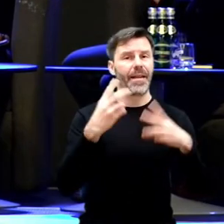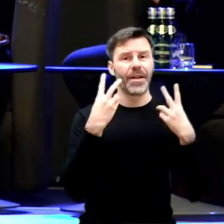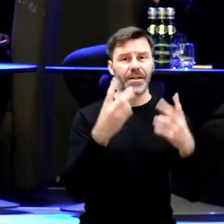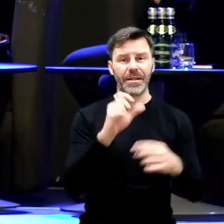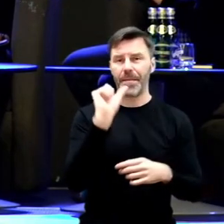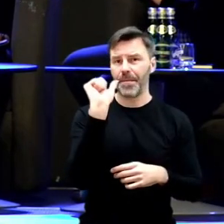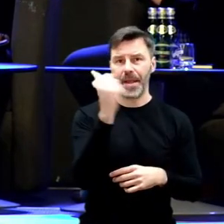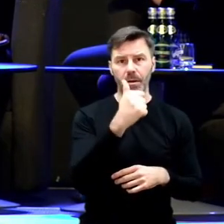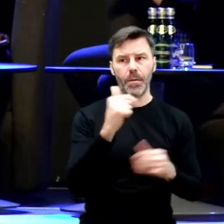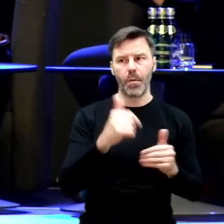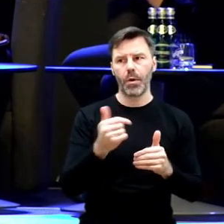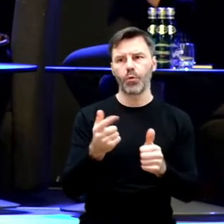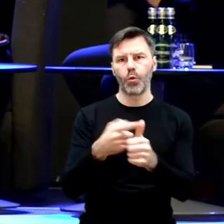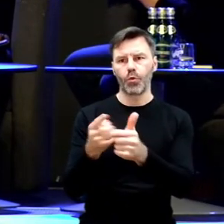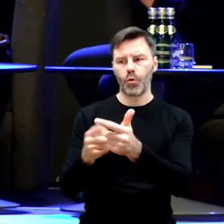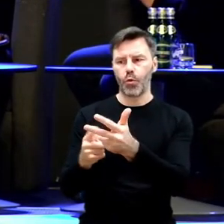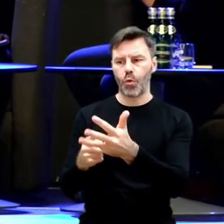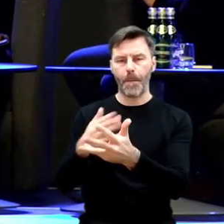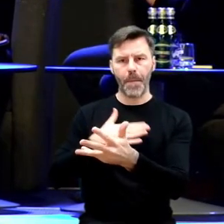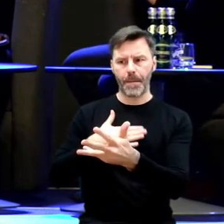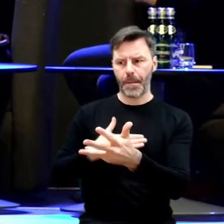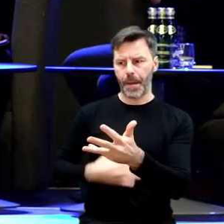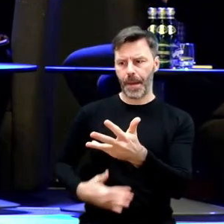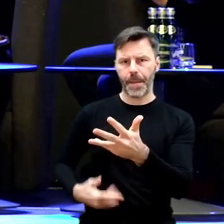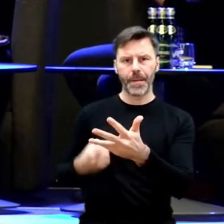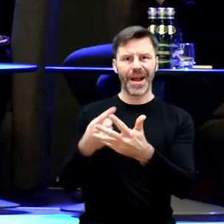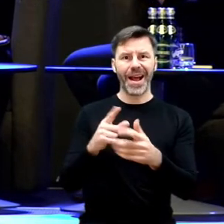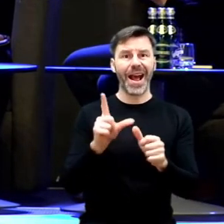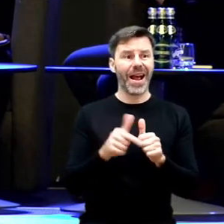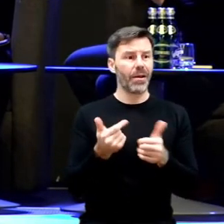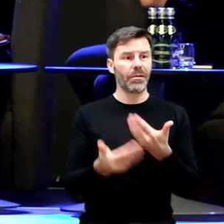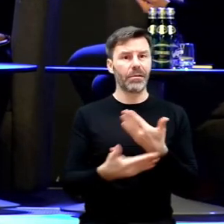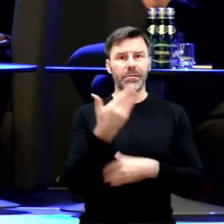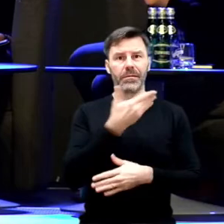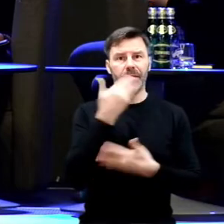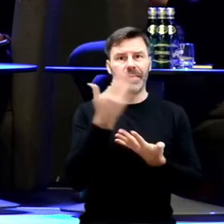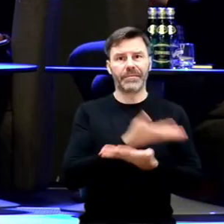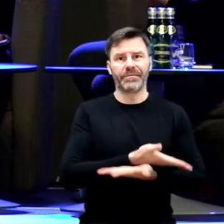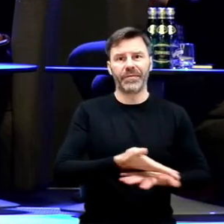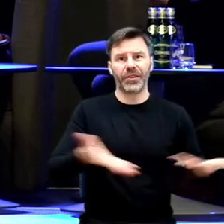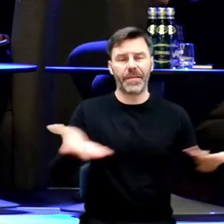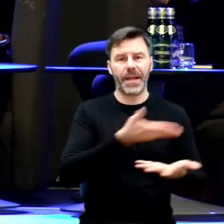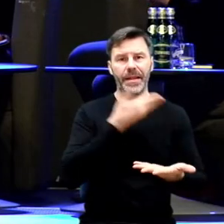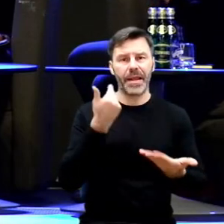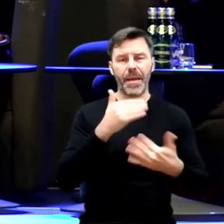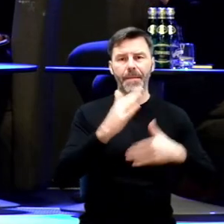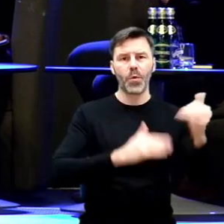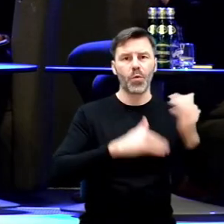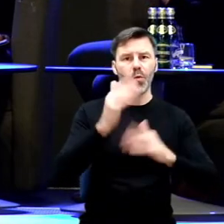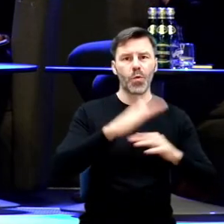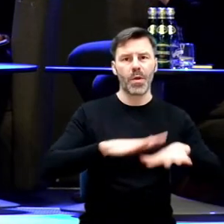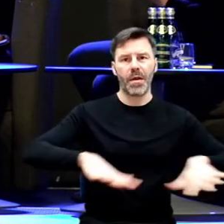Bez terenu, na którym możemy coś zbudować, też po prostu nic nie zrobimy. I to też trzeba zaplanować.